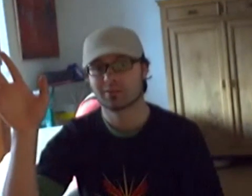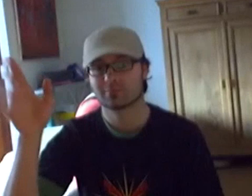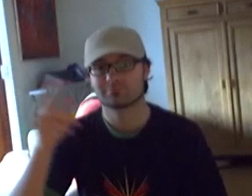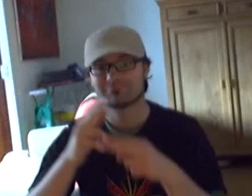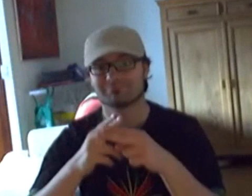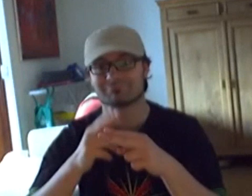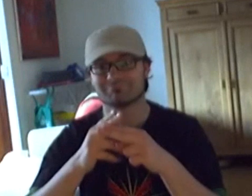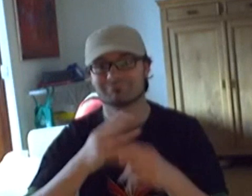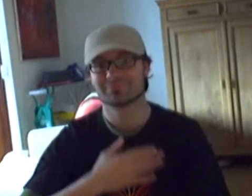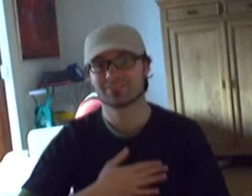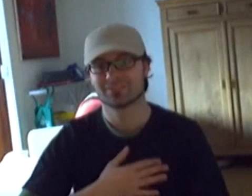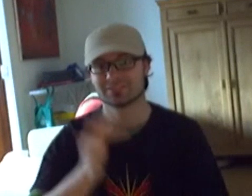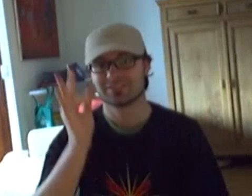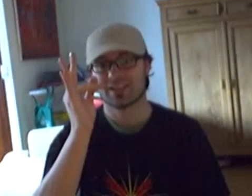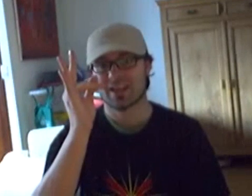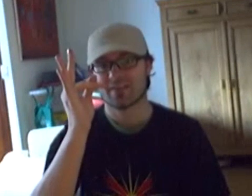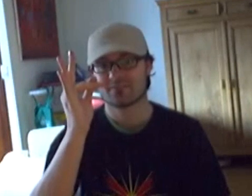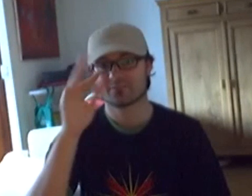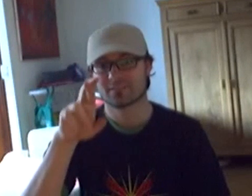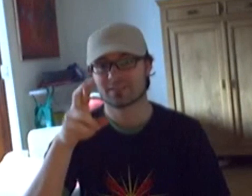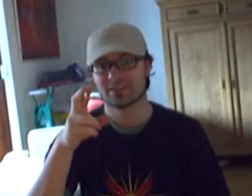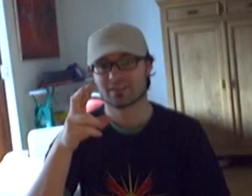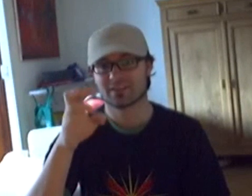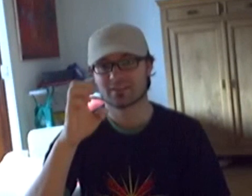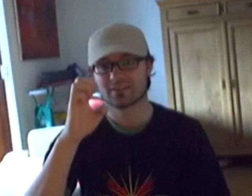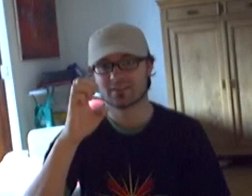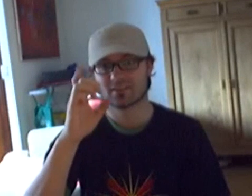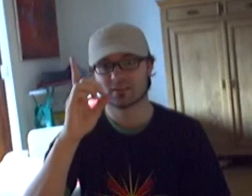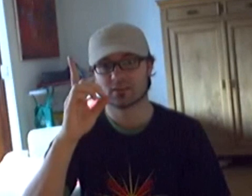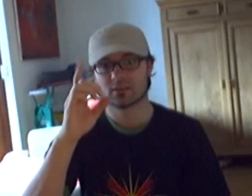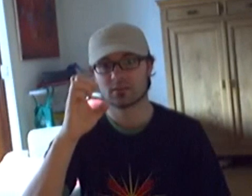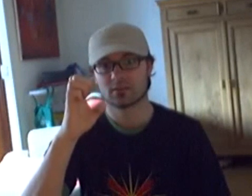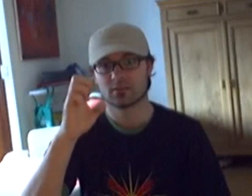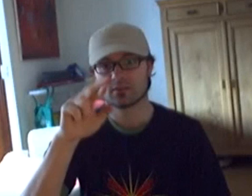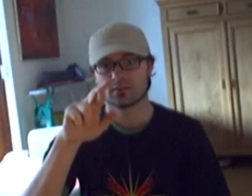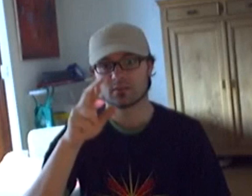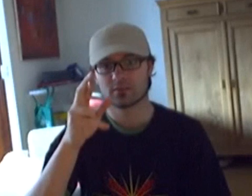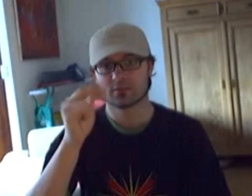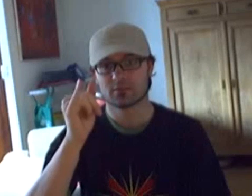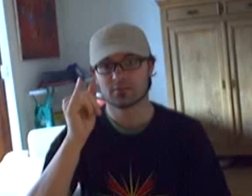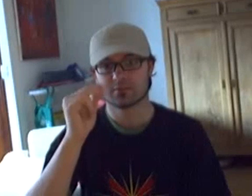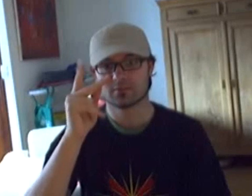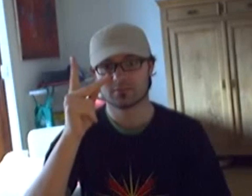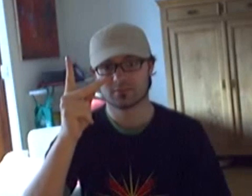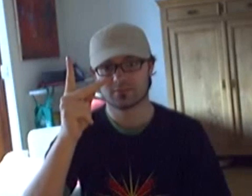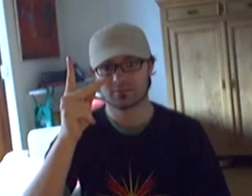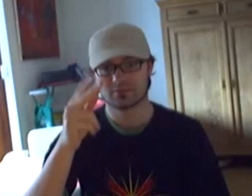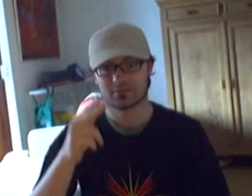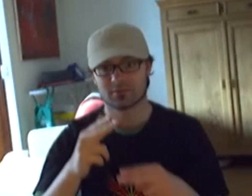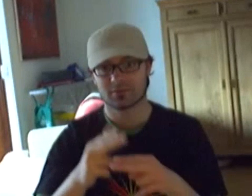Mijn naam is F-R-E-D-E-R-I-K